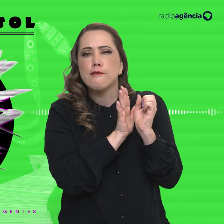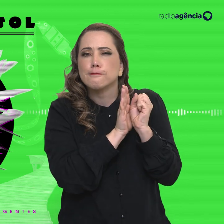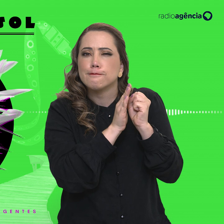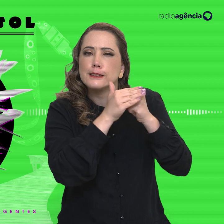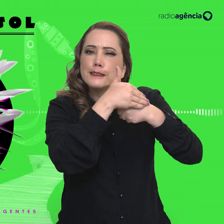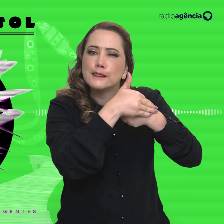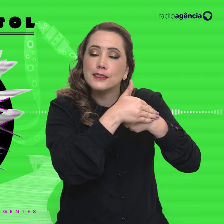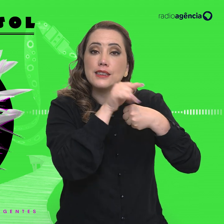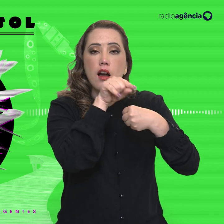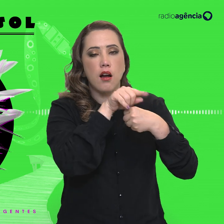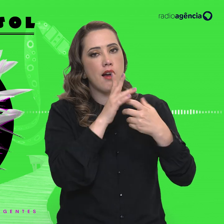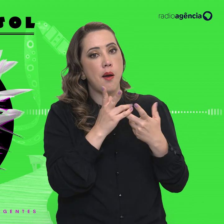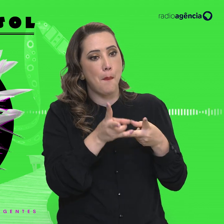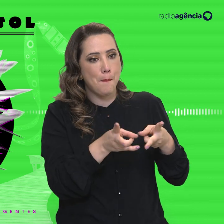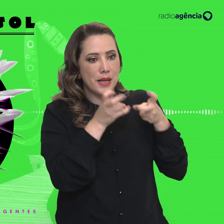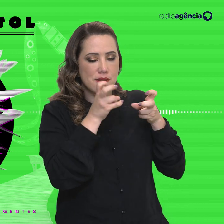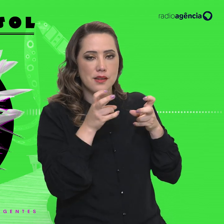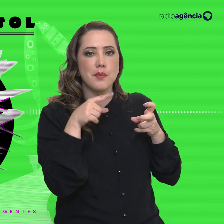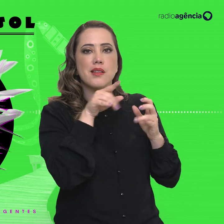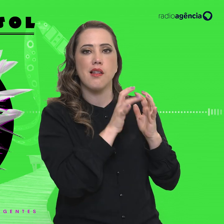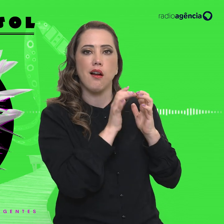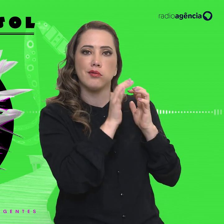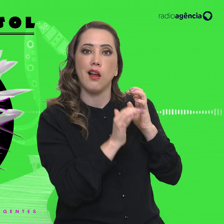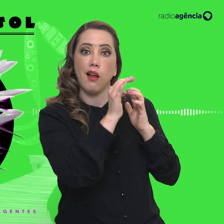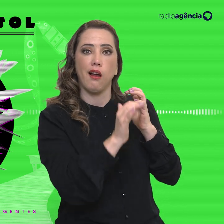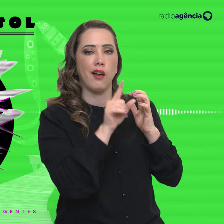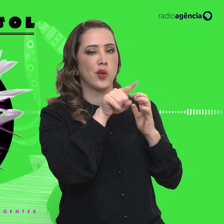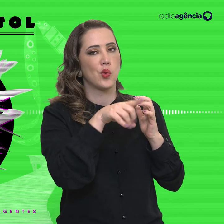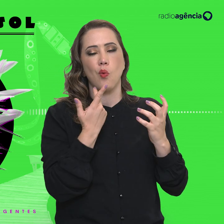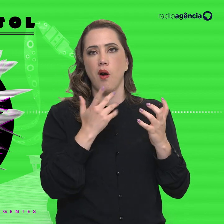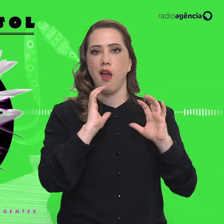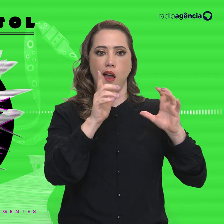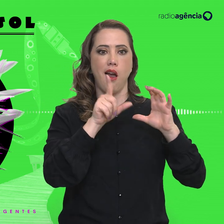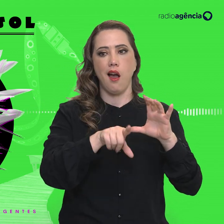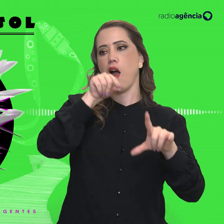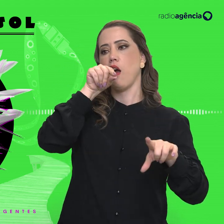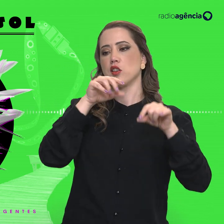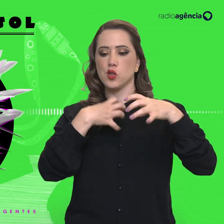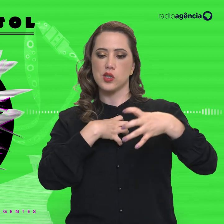O diagnóstico de uma neurodivergência não se trata de um bingo de sintomas. [som de tumulto, de bingo]